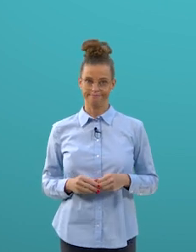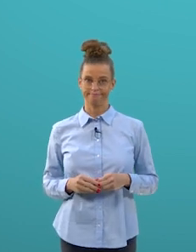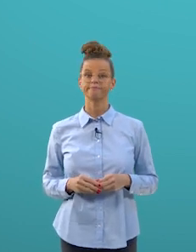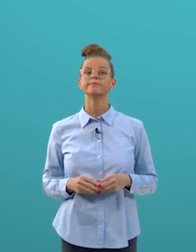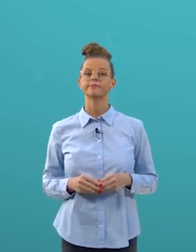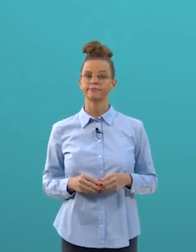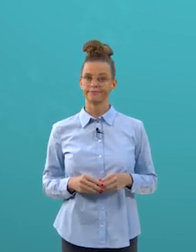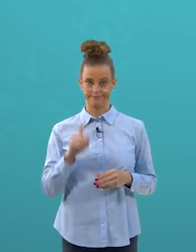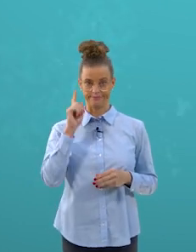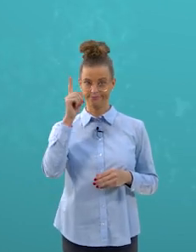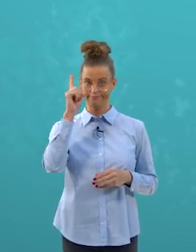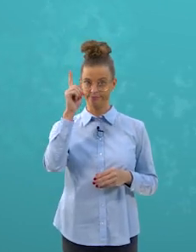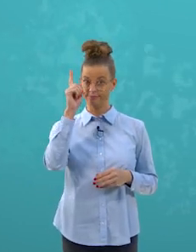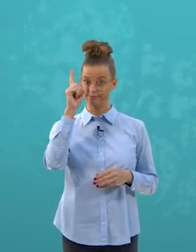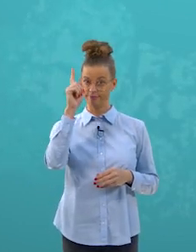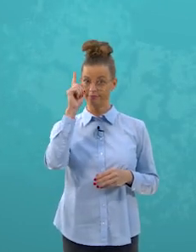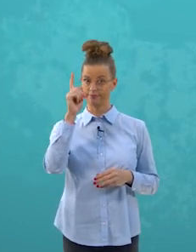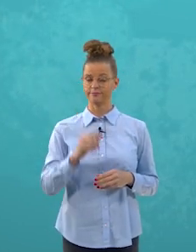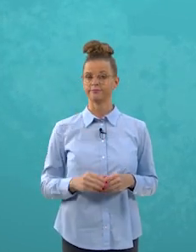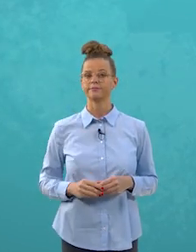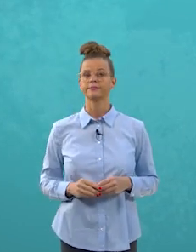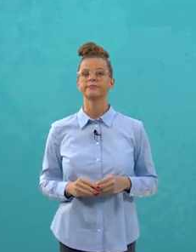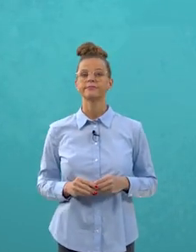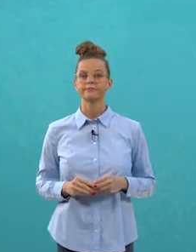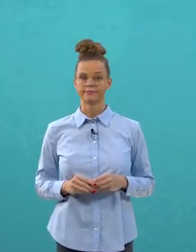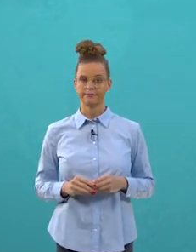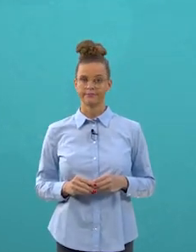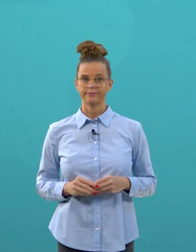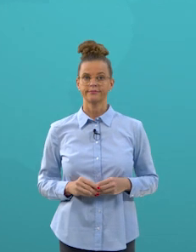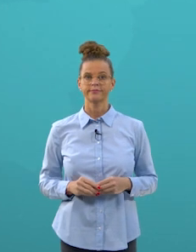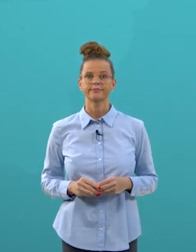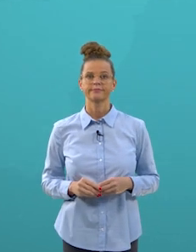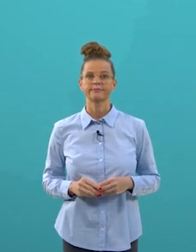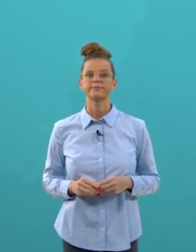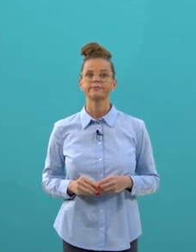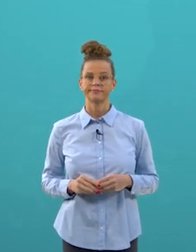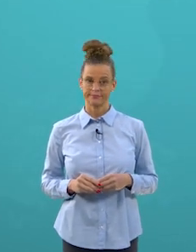denn die endgültige Rezeptkontrolle liegt bei den Apotheker:innen. Rezepte, die in der Apotheke